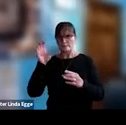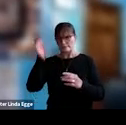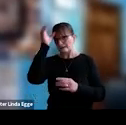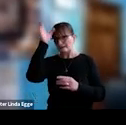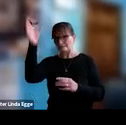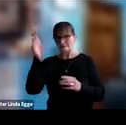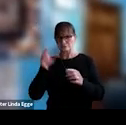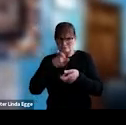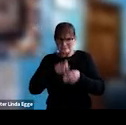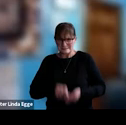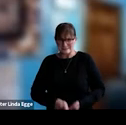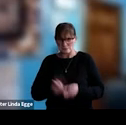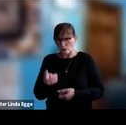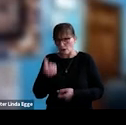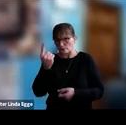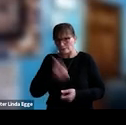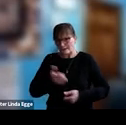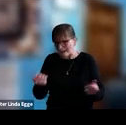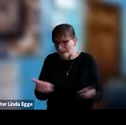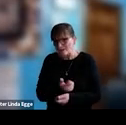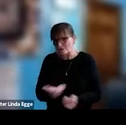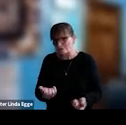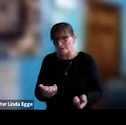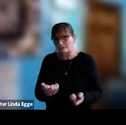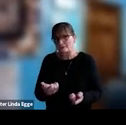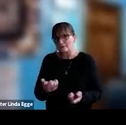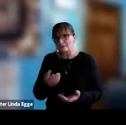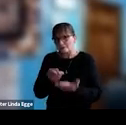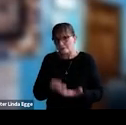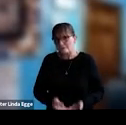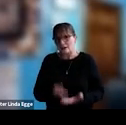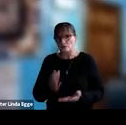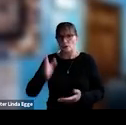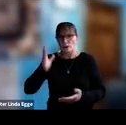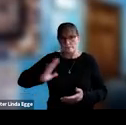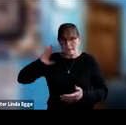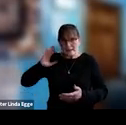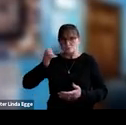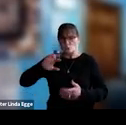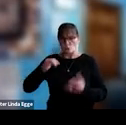para entender la parte de materialidad del consumo pasado o actual de sustancias.